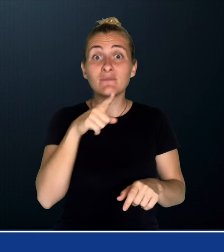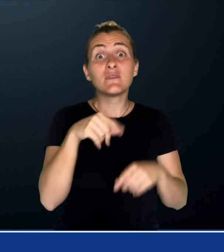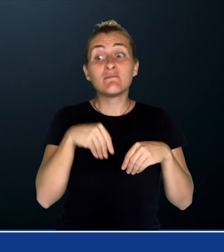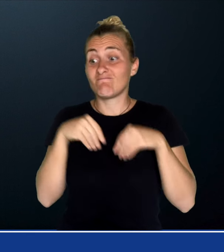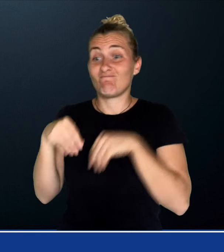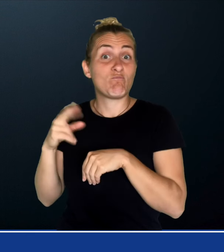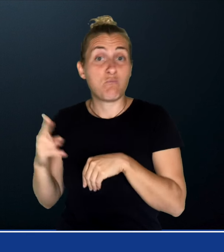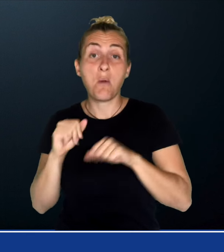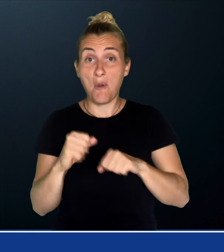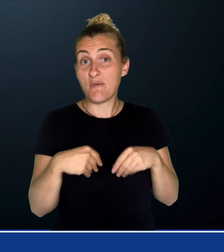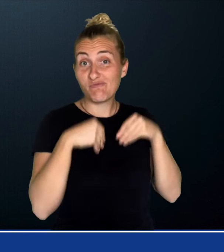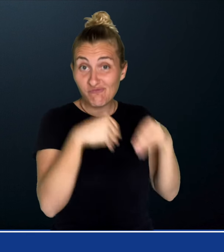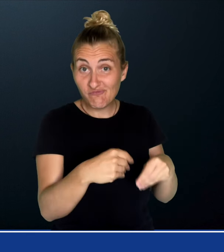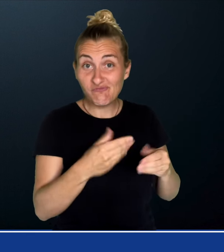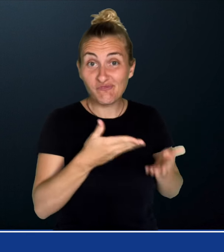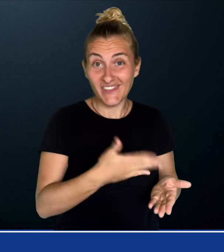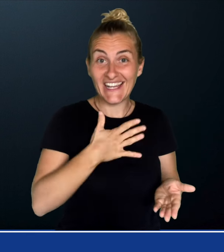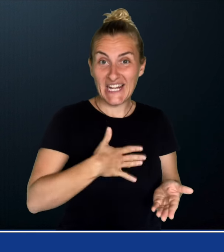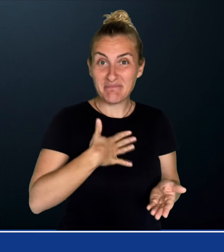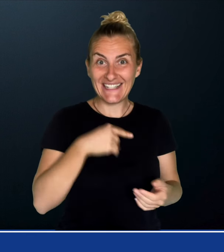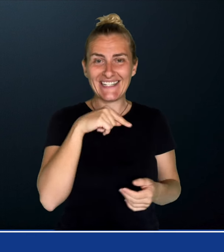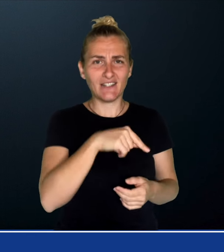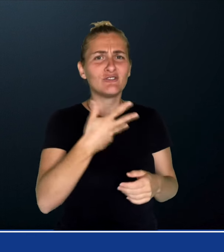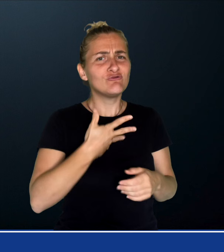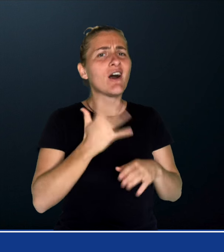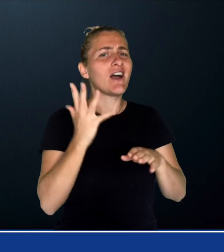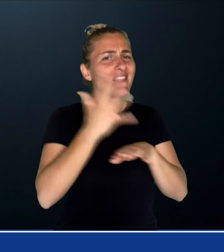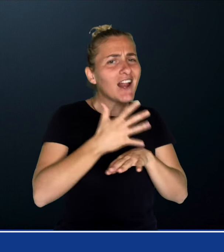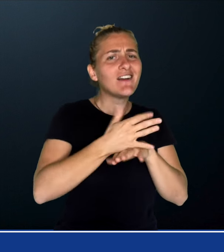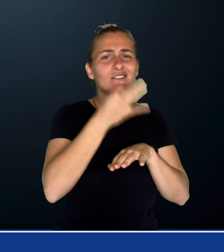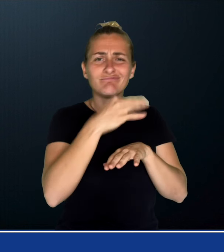Qualora non possiate andare a Palermo, potrete partecipare all’evento di Rimini dove si susseguiranno relazioni e interventi,